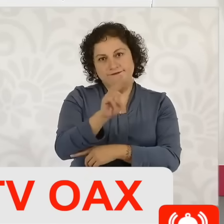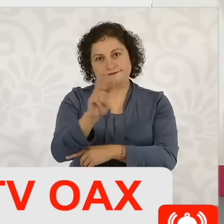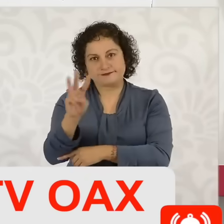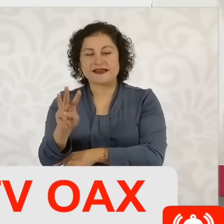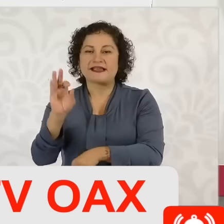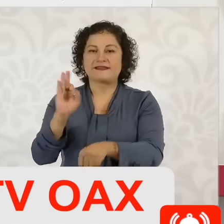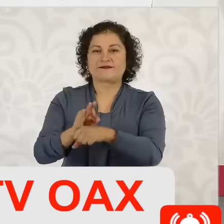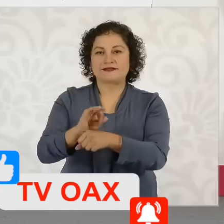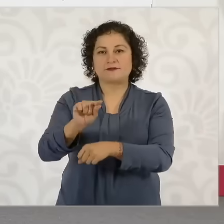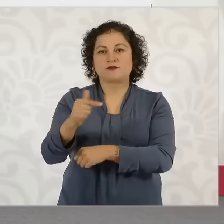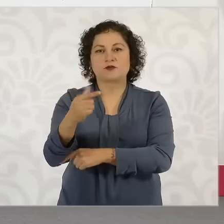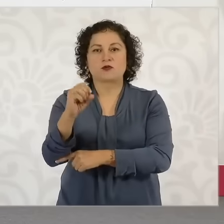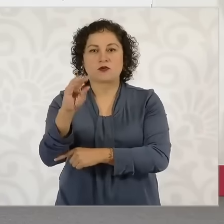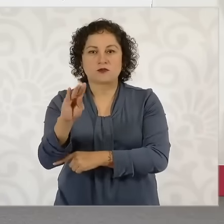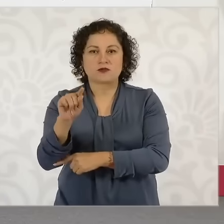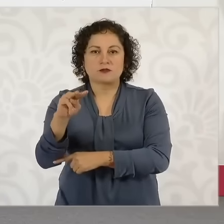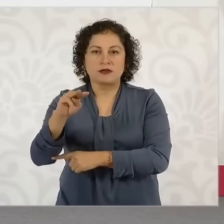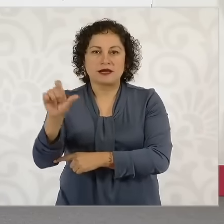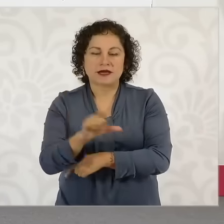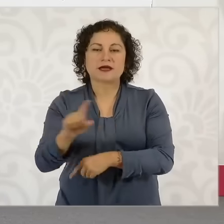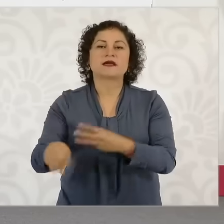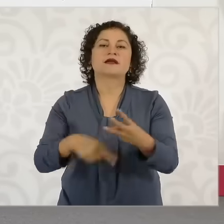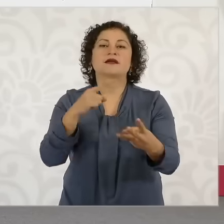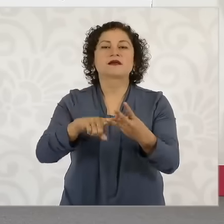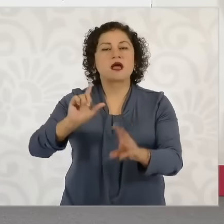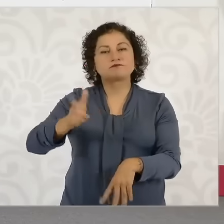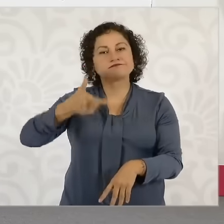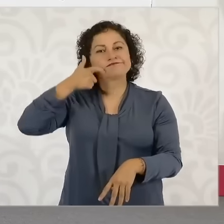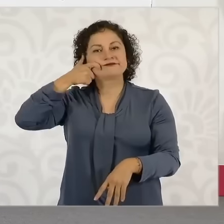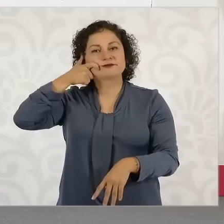Tenemos el call center, esta aplicación de WhatsApp que nos está dando la información